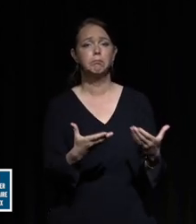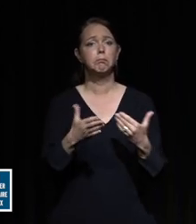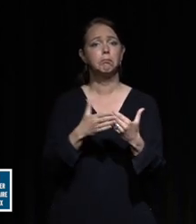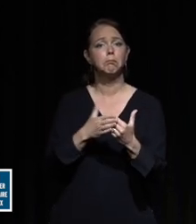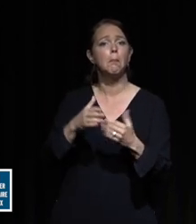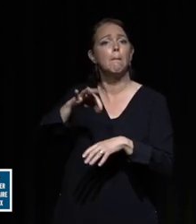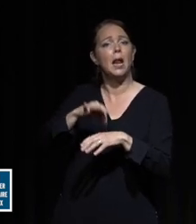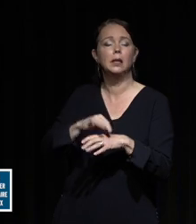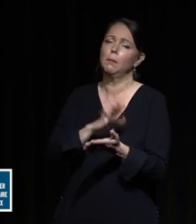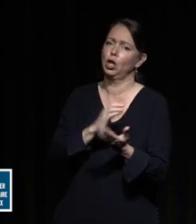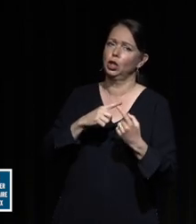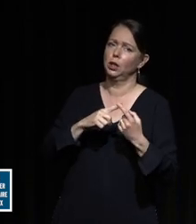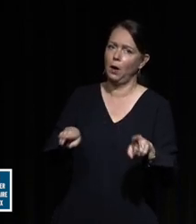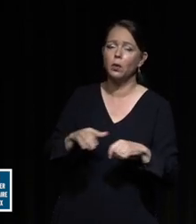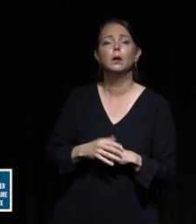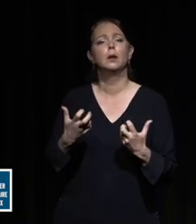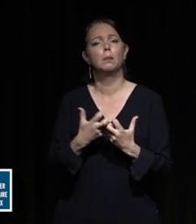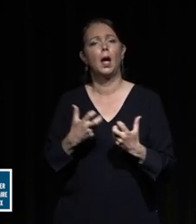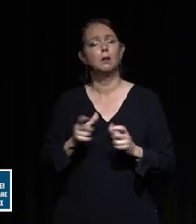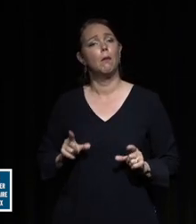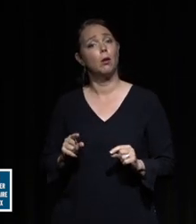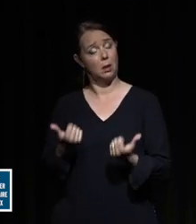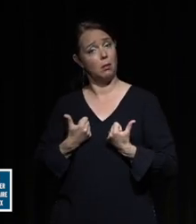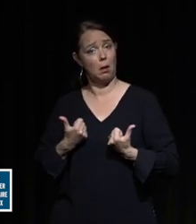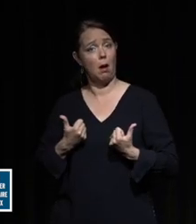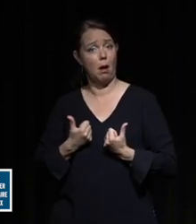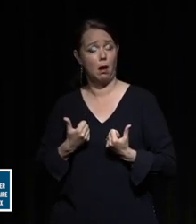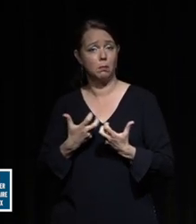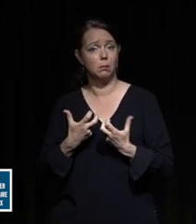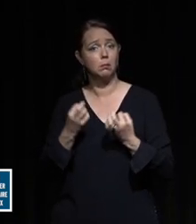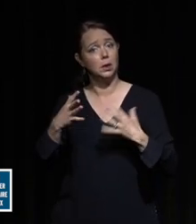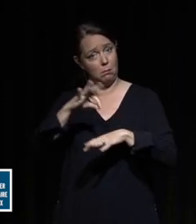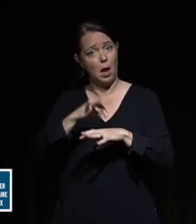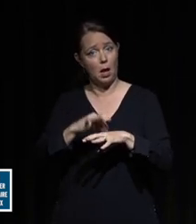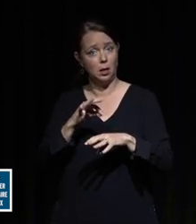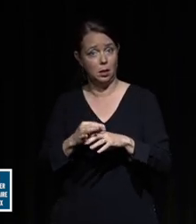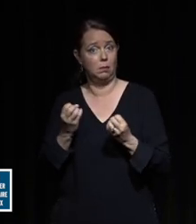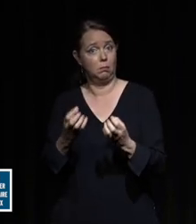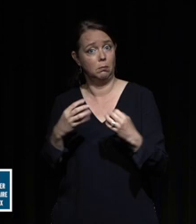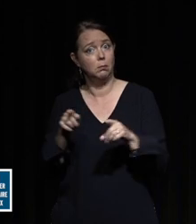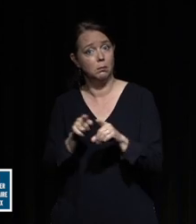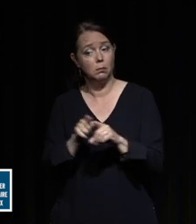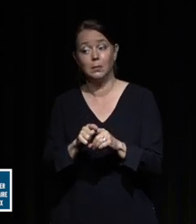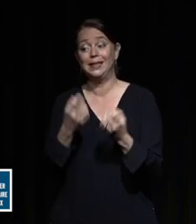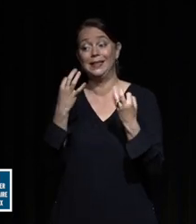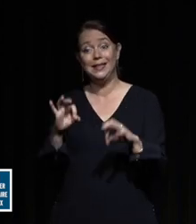âge on a par exemple le cancer du sein cancer du sein maladie fréquente touche 10% des femmes une